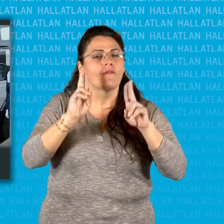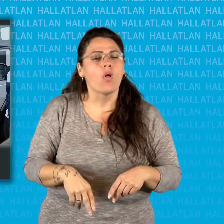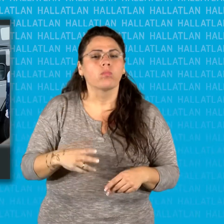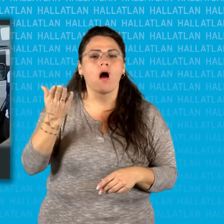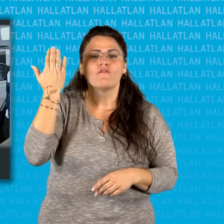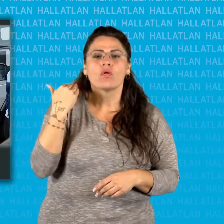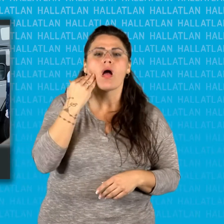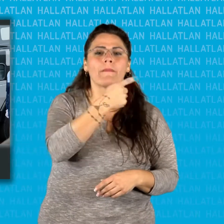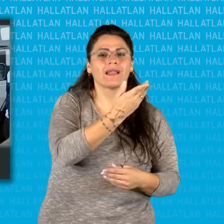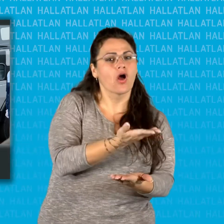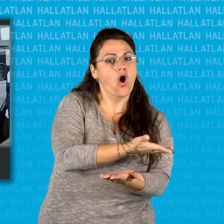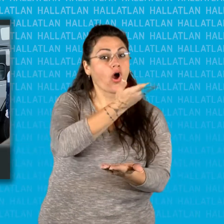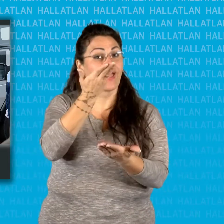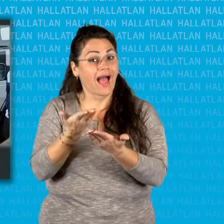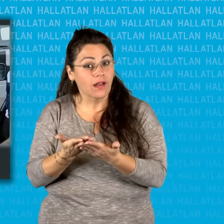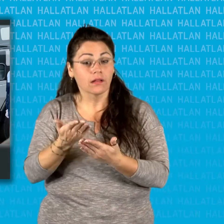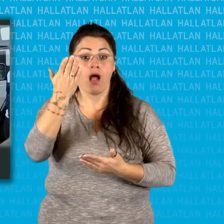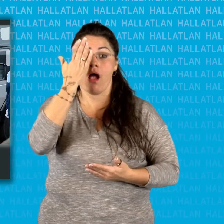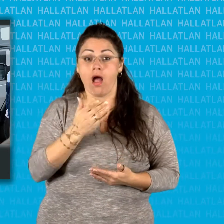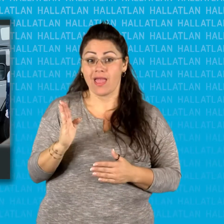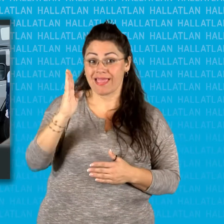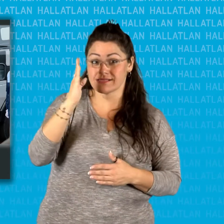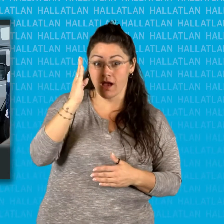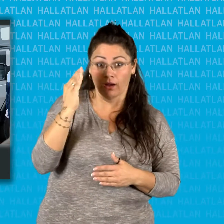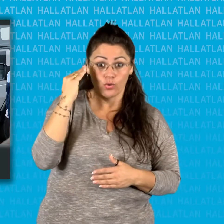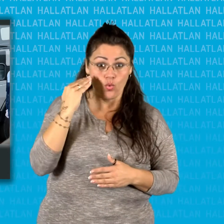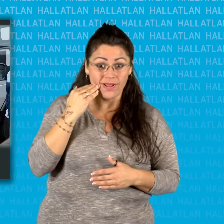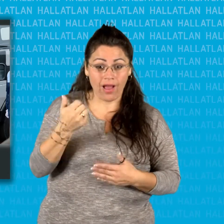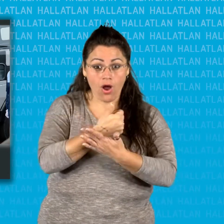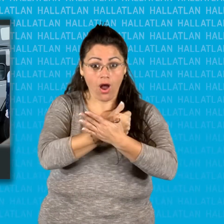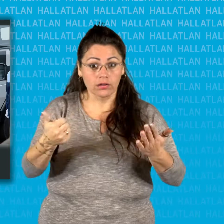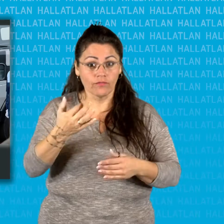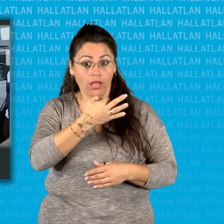Az USA azt az ajánlatot tette, hogy ha rezsim